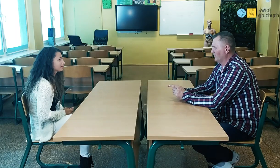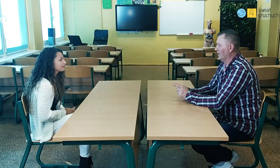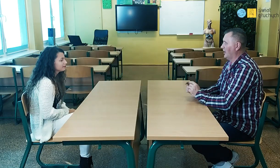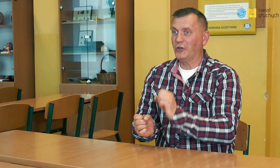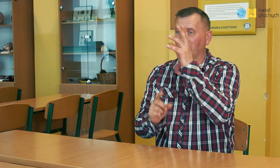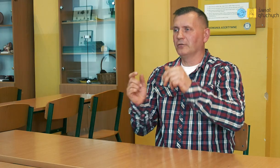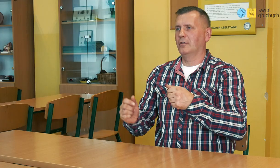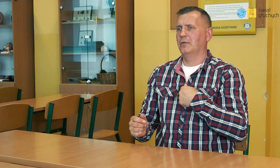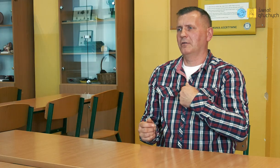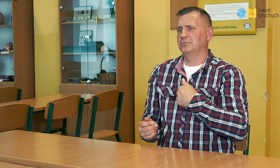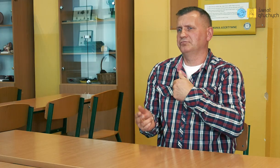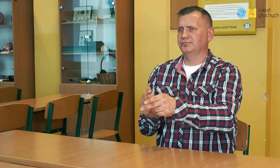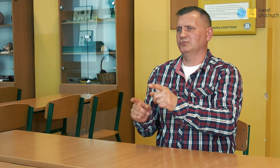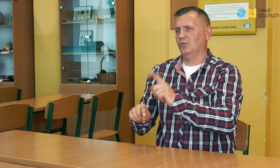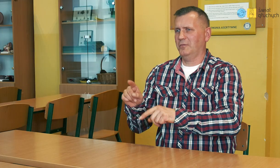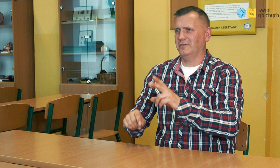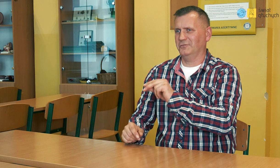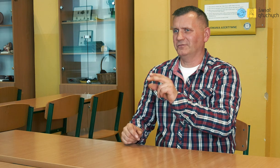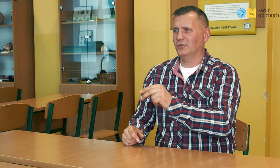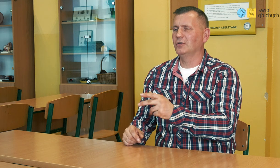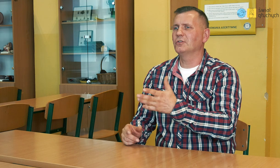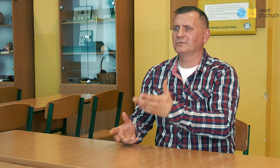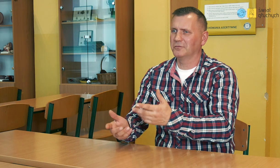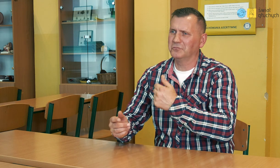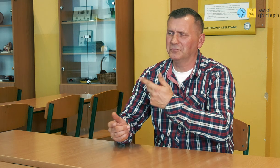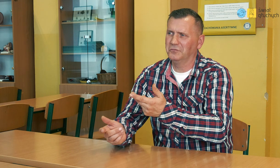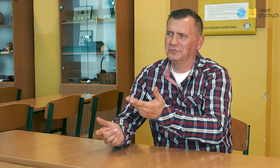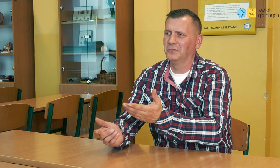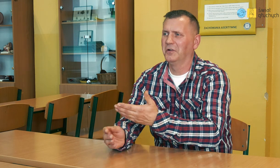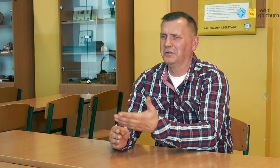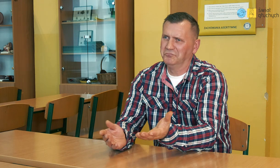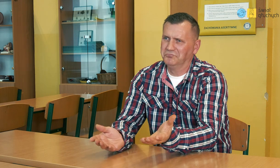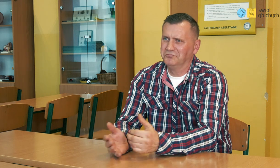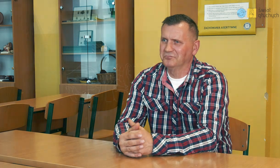Tak, też dokuczali. Przedrzeźniali mnie. Wtedy pytałem, czego chcą?